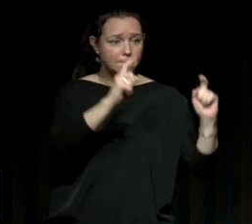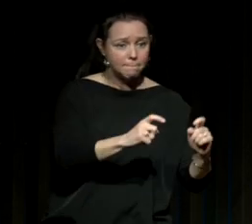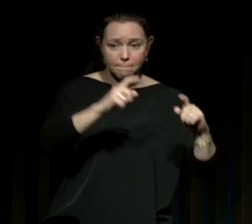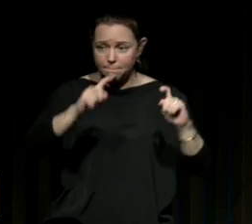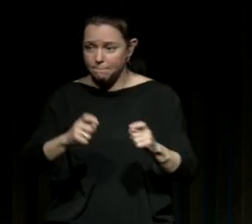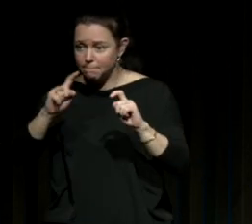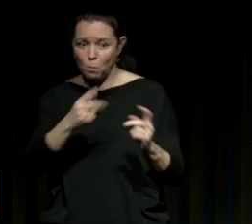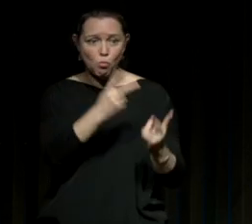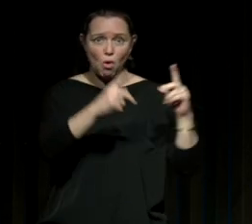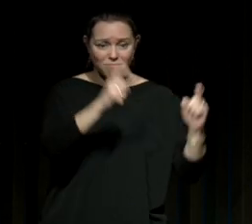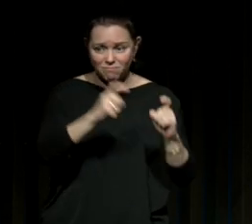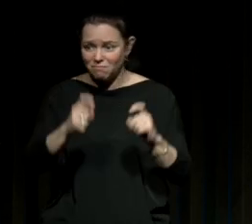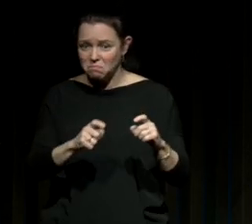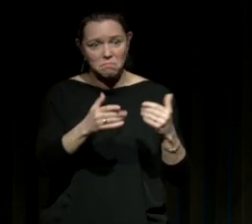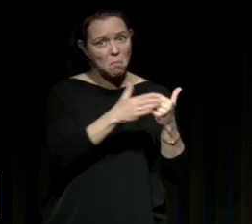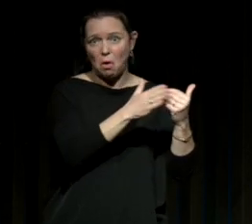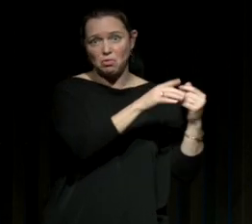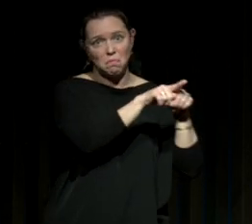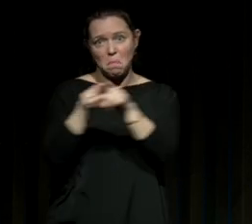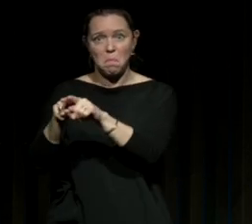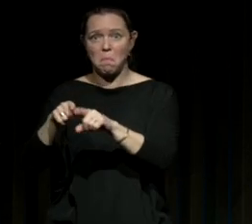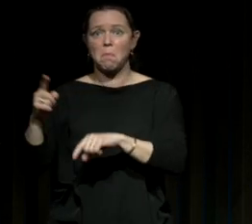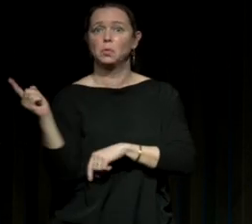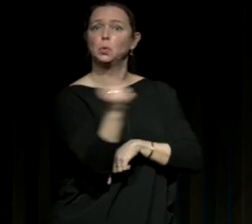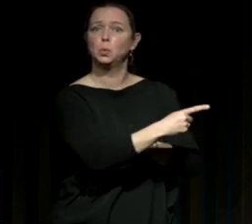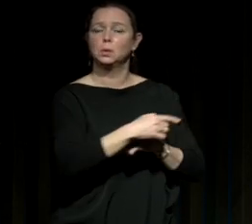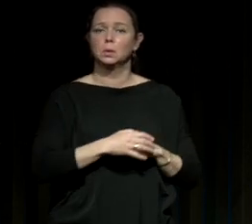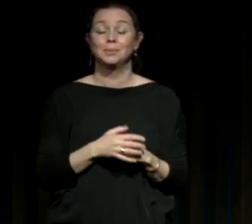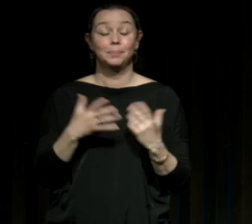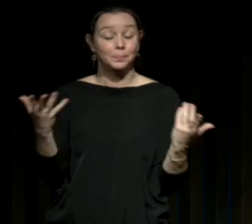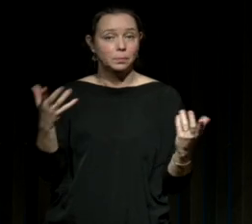intéressant aussi c'est que quand on regarde bien en détail cette publication scientifique